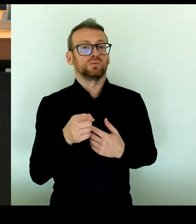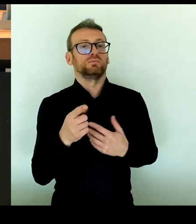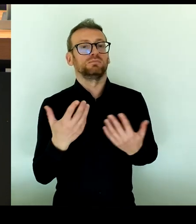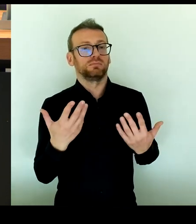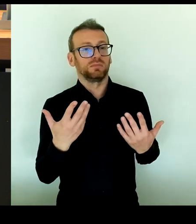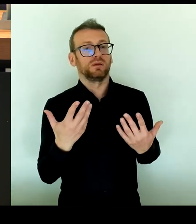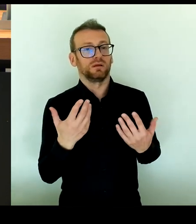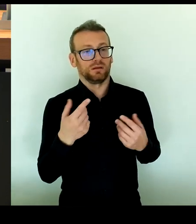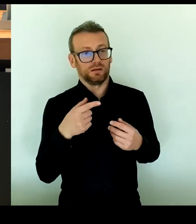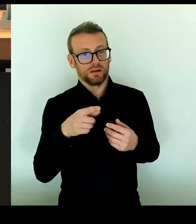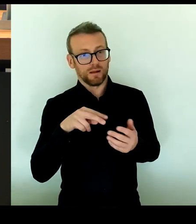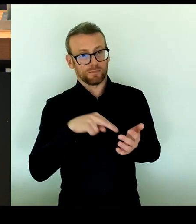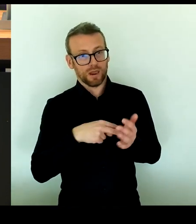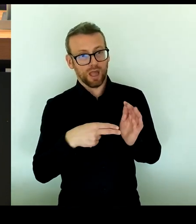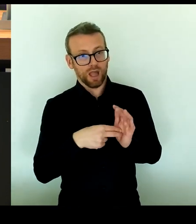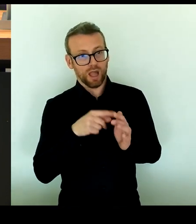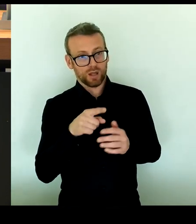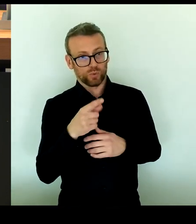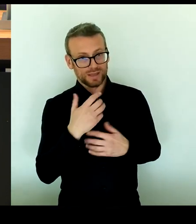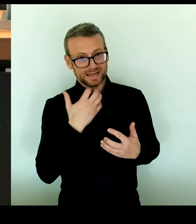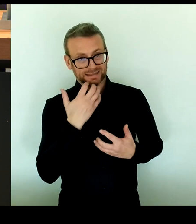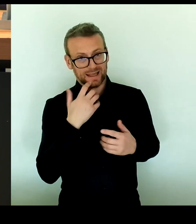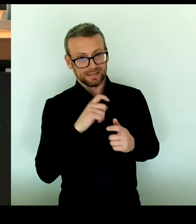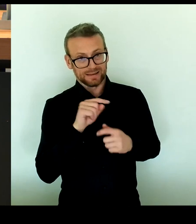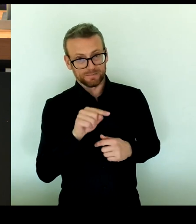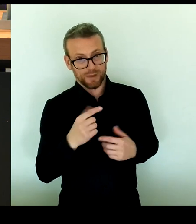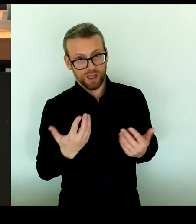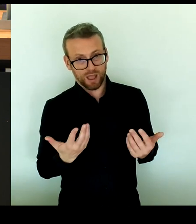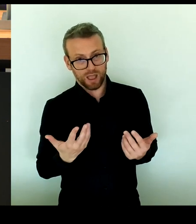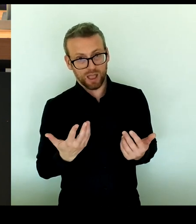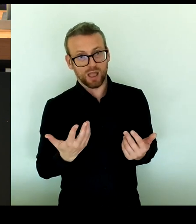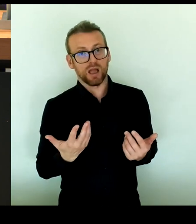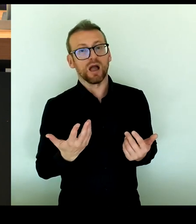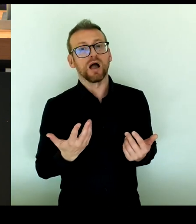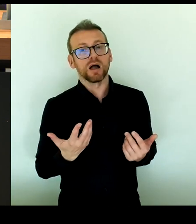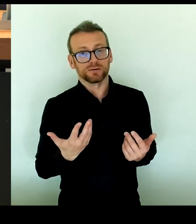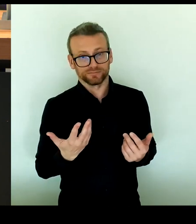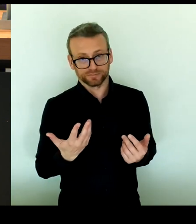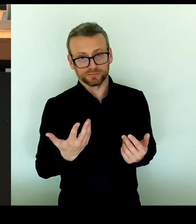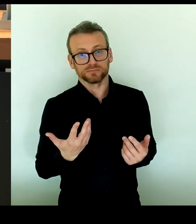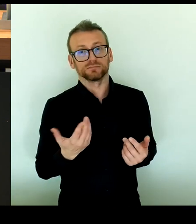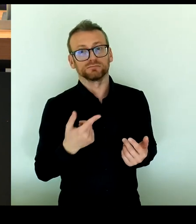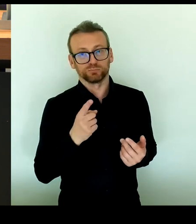das ist der Takt von Bus und Bahn. Das wird man nicht in einem Bebauungsplan reinschreiben können.